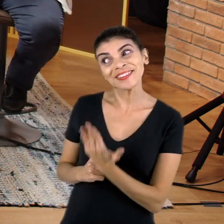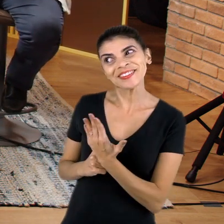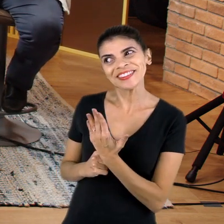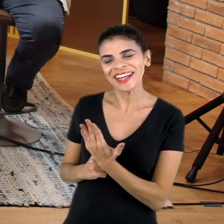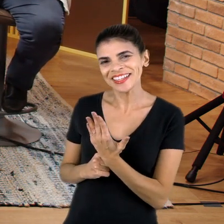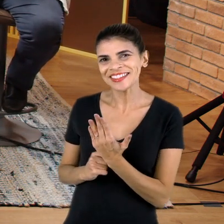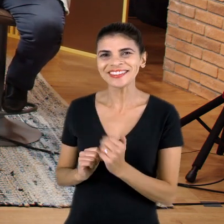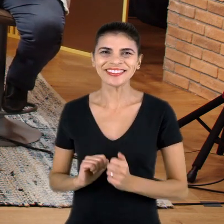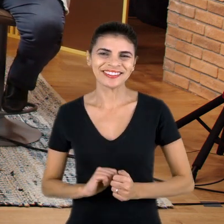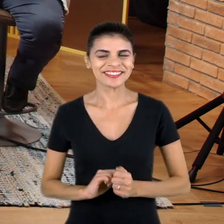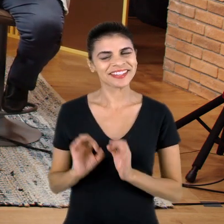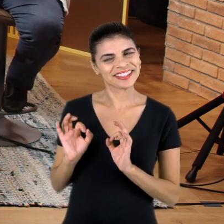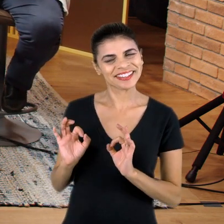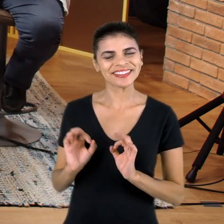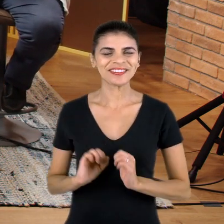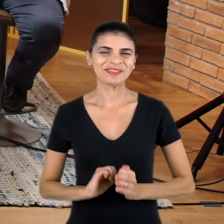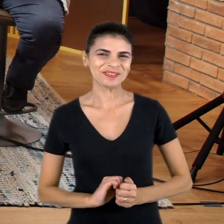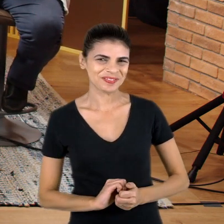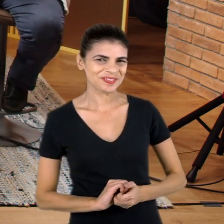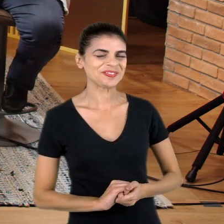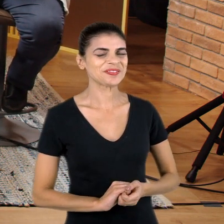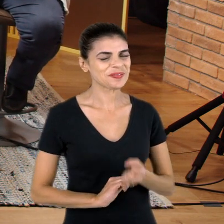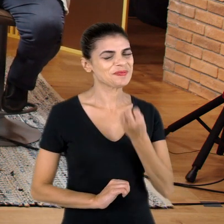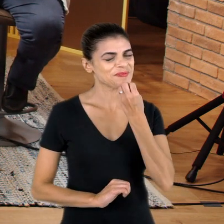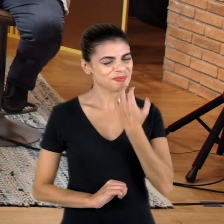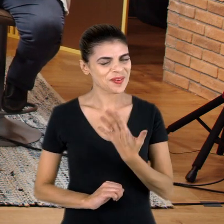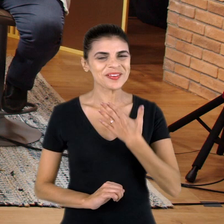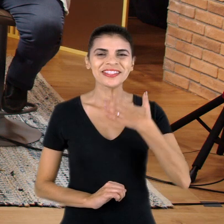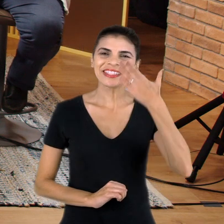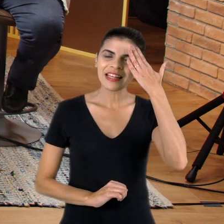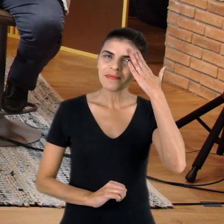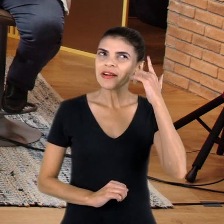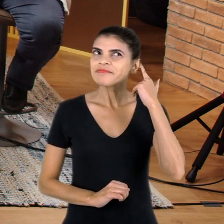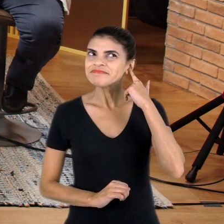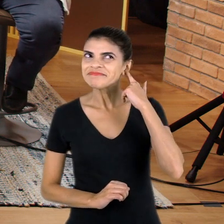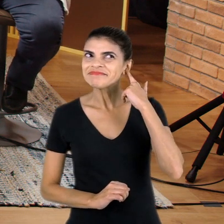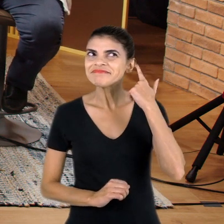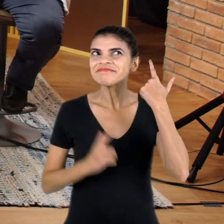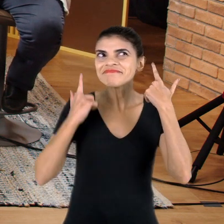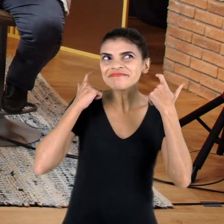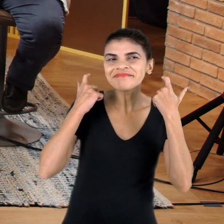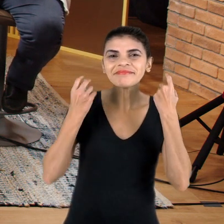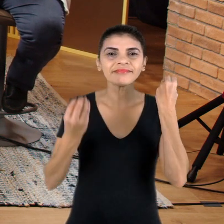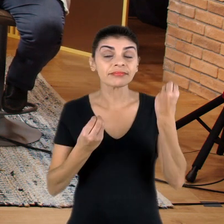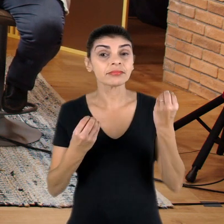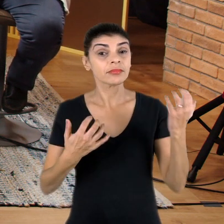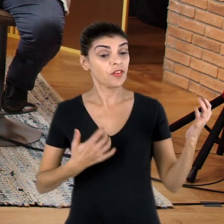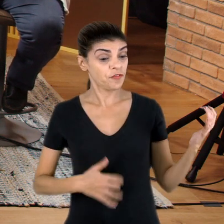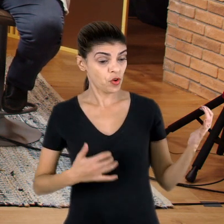Ajuda. - É, é bom. Saber a tonalidade só de ouvir, e tal. No violão eu consigo perceber as tonalidades.